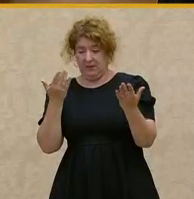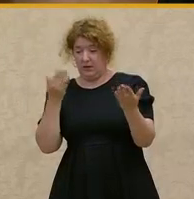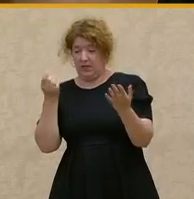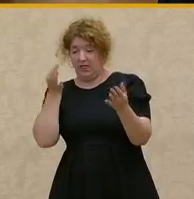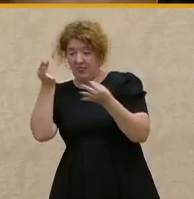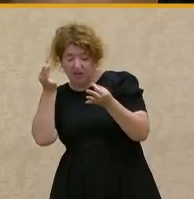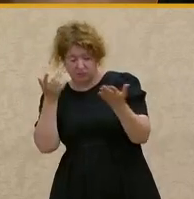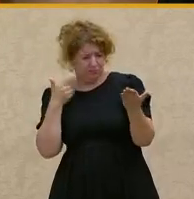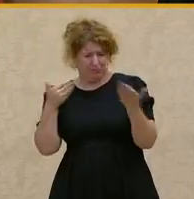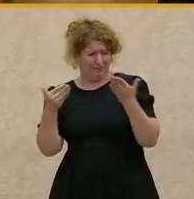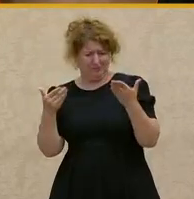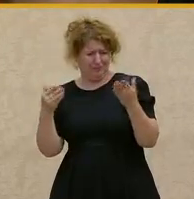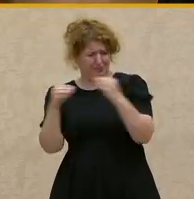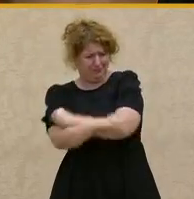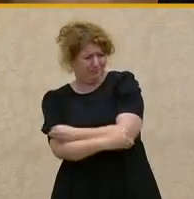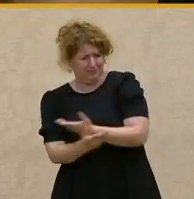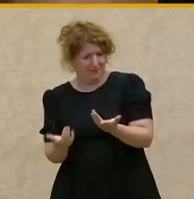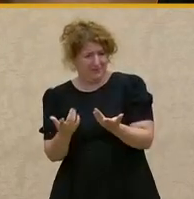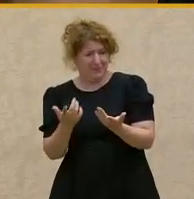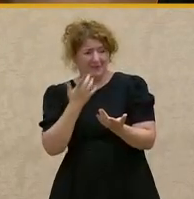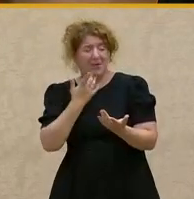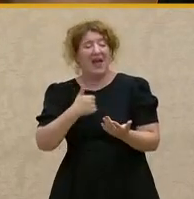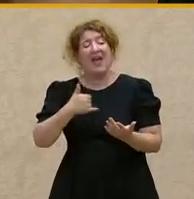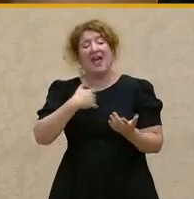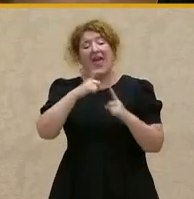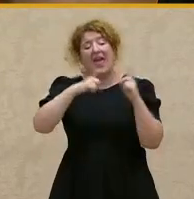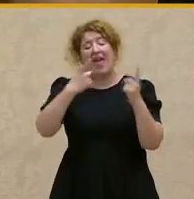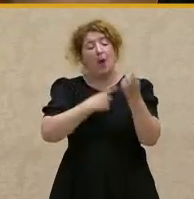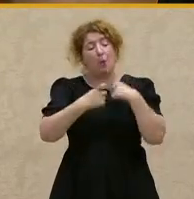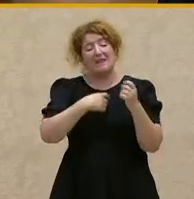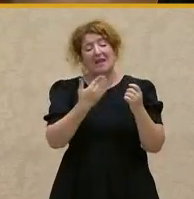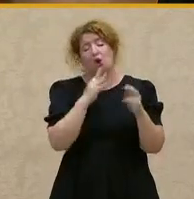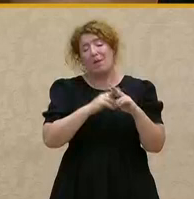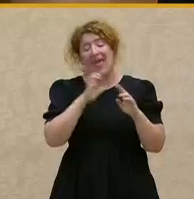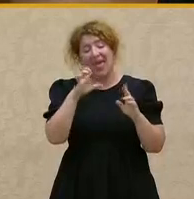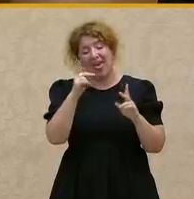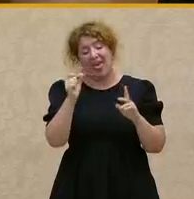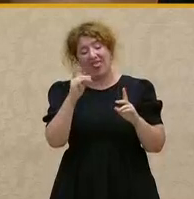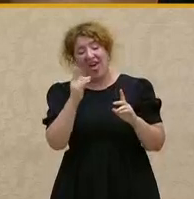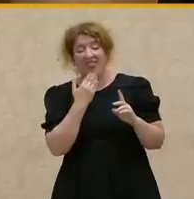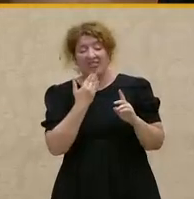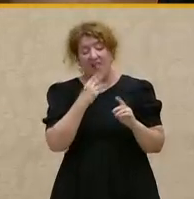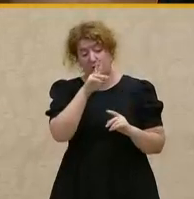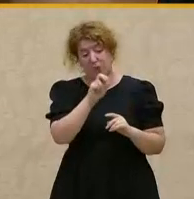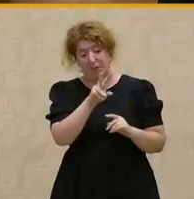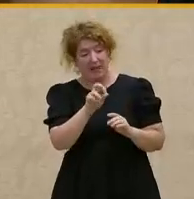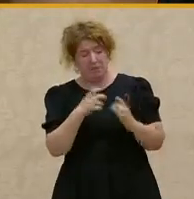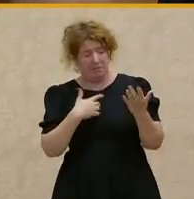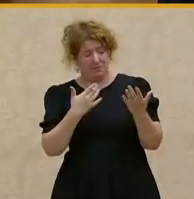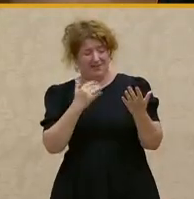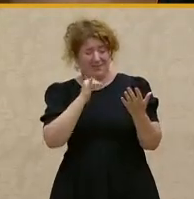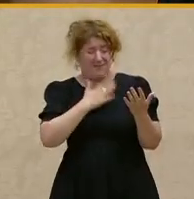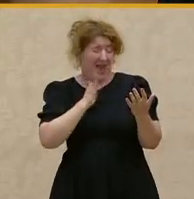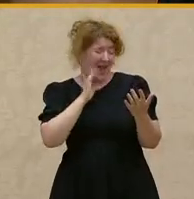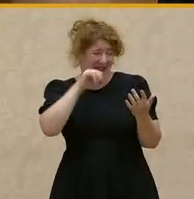oficiales de la encuesta EDAD 2020. Pasamos diapositiva. Tengo aquí en esta